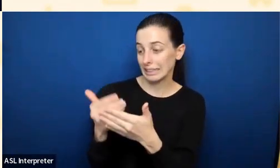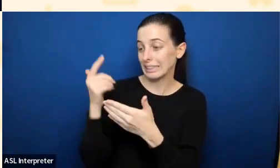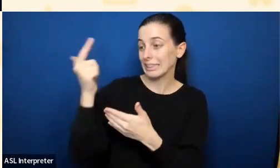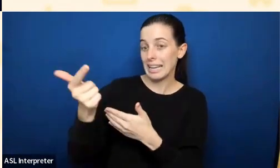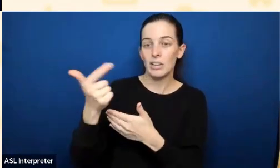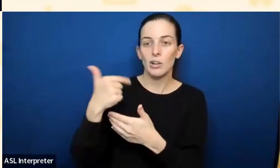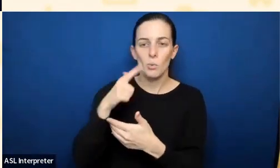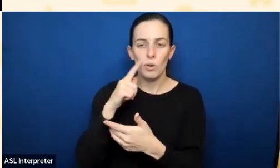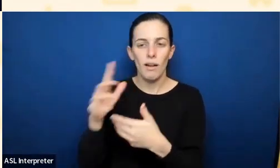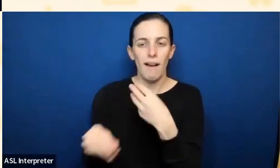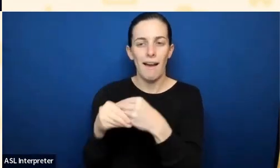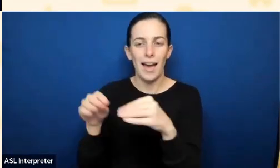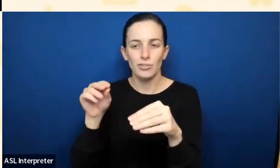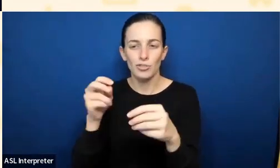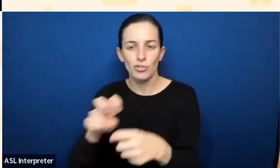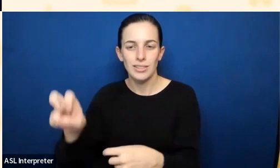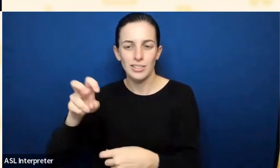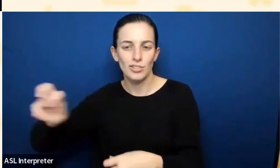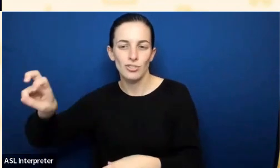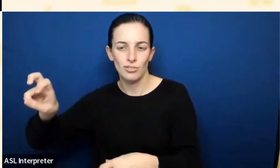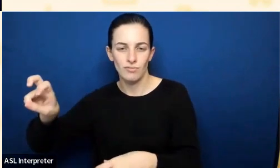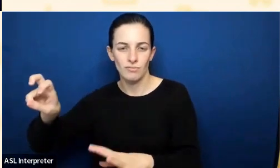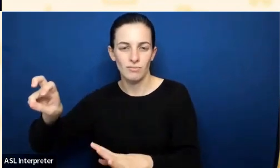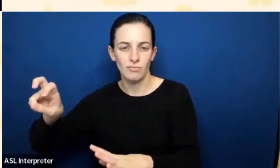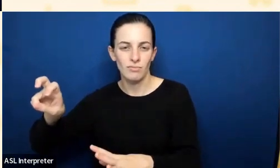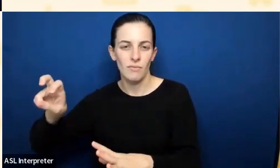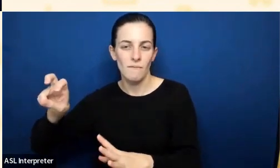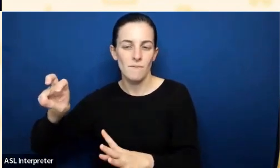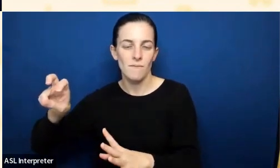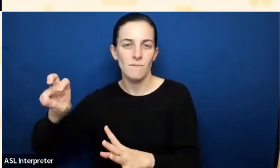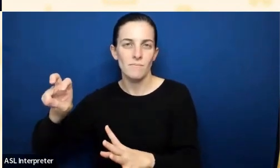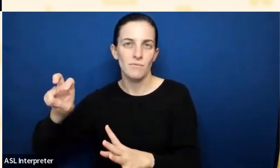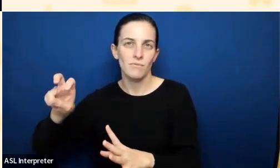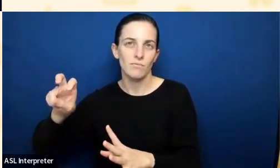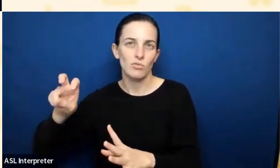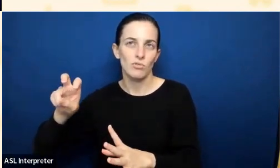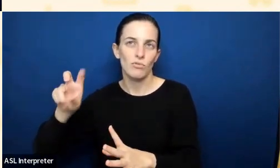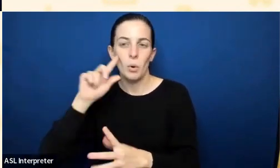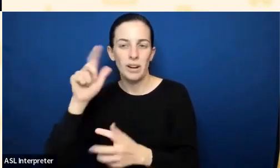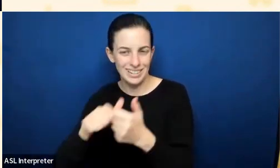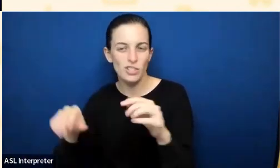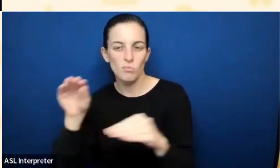en las cosas, para agregar el movimiento diferente a todos los diferentes elementos.